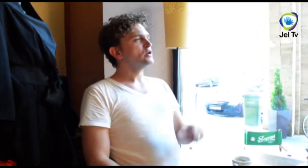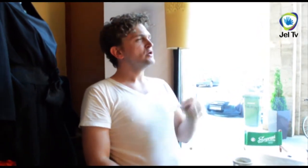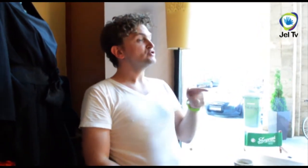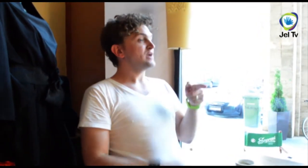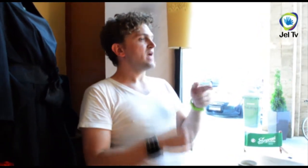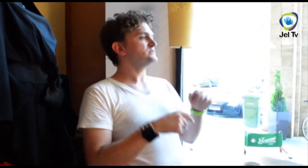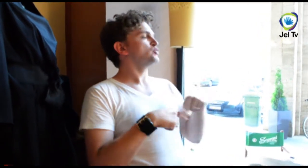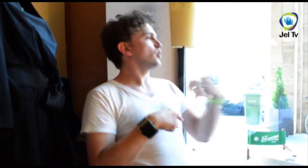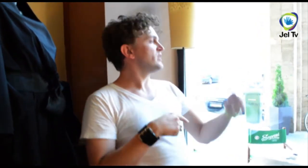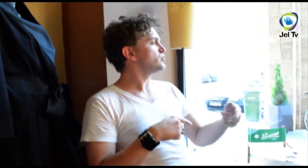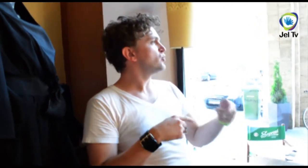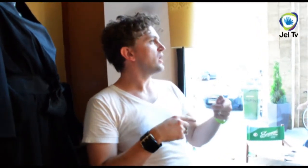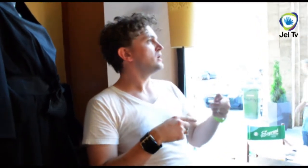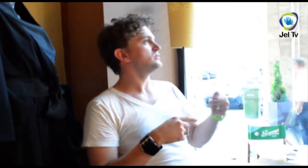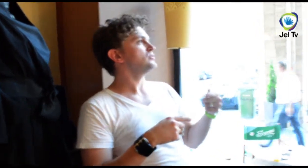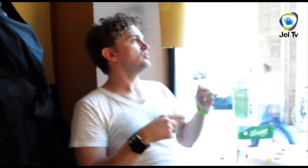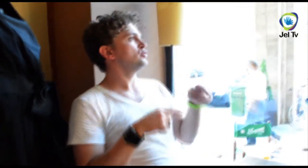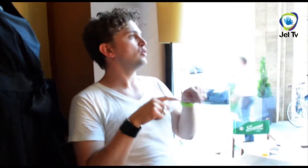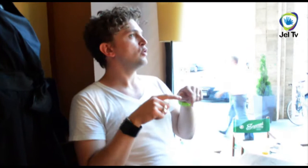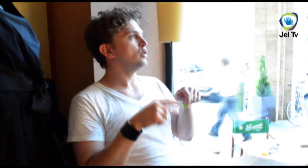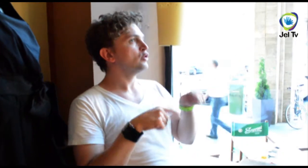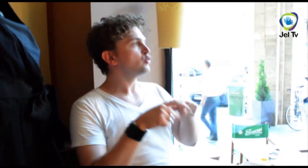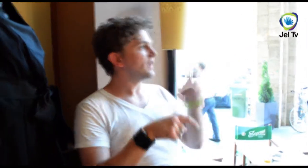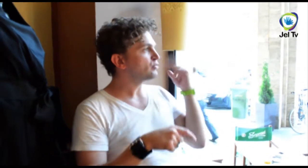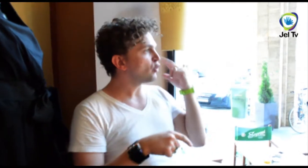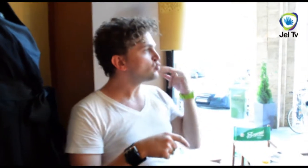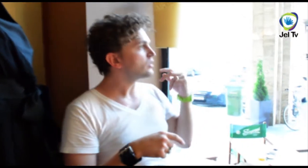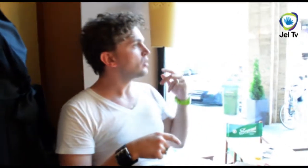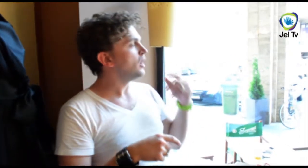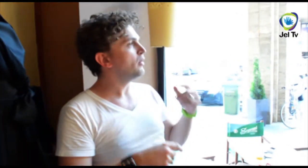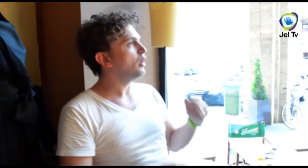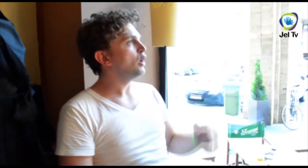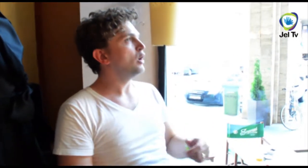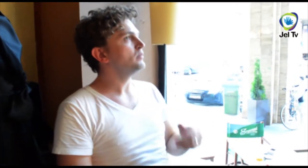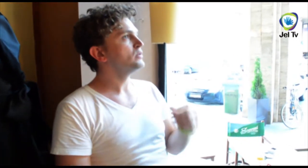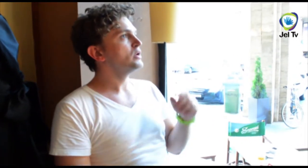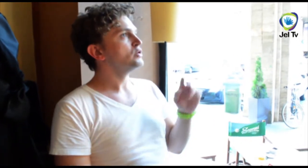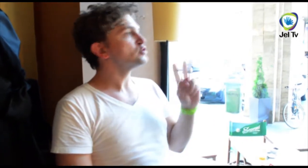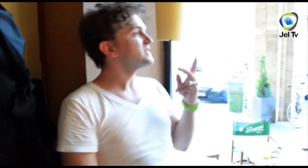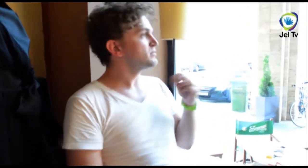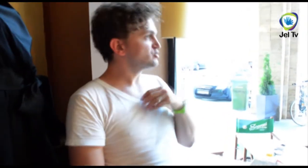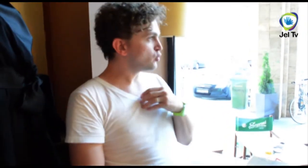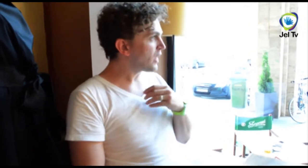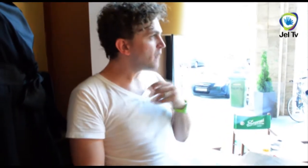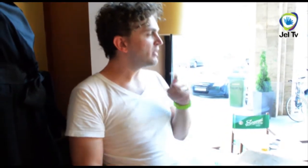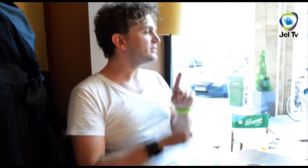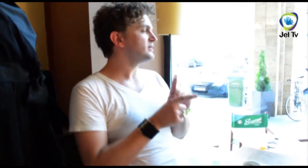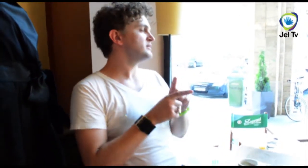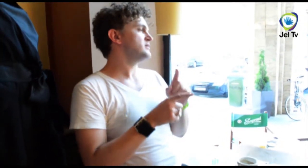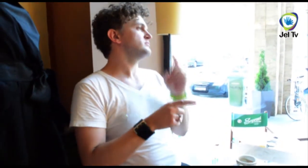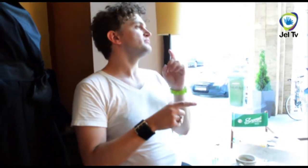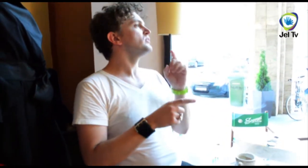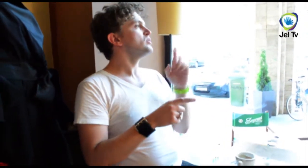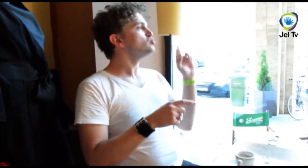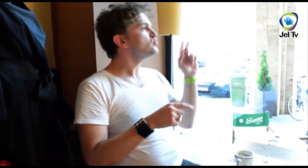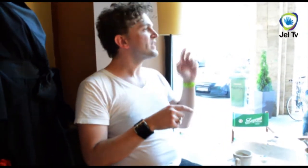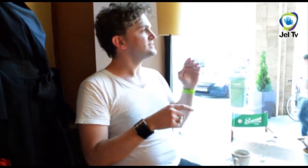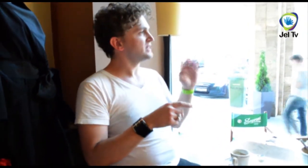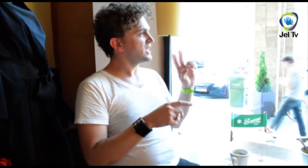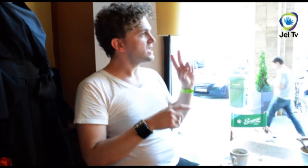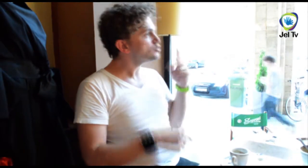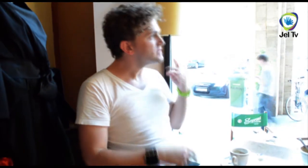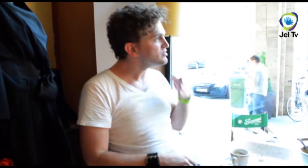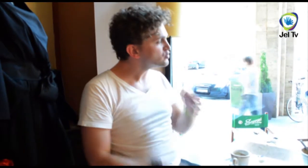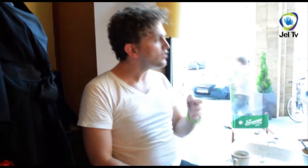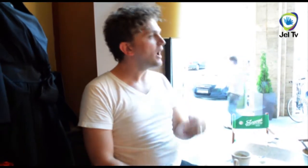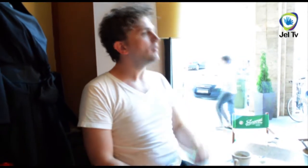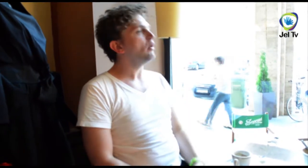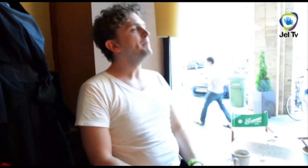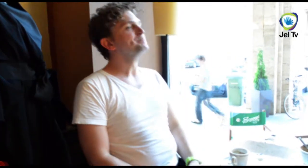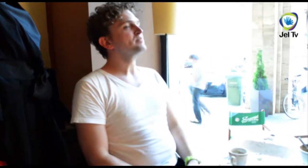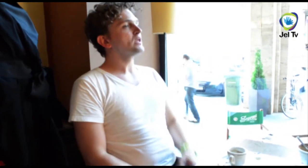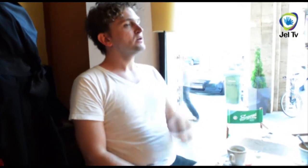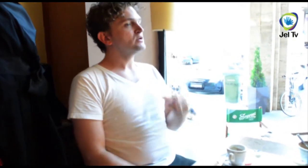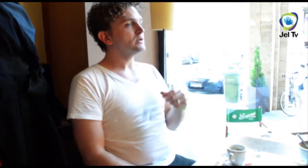És ezután továbbtanultam a szakközépiskolába, a Művészeti Középiskolába.